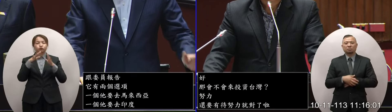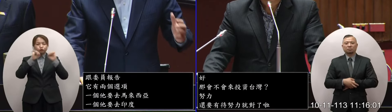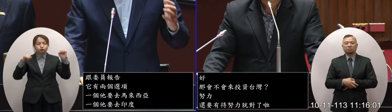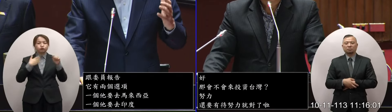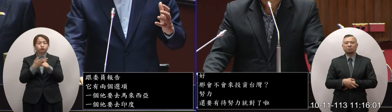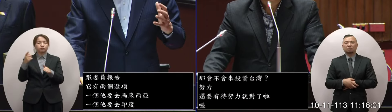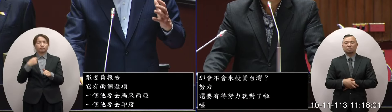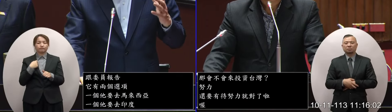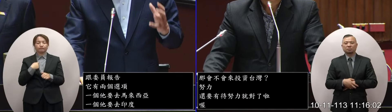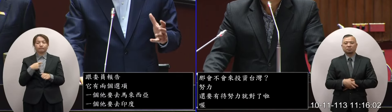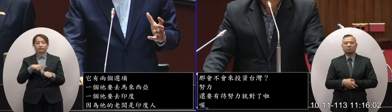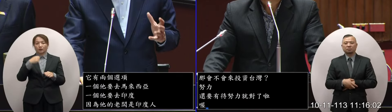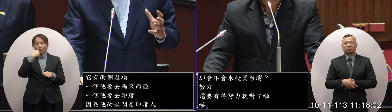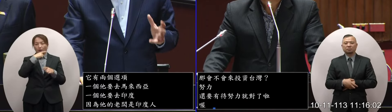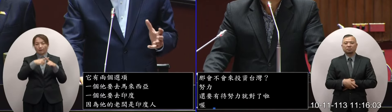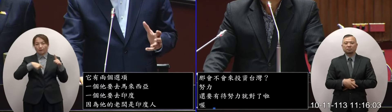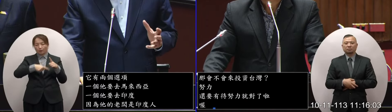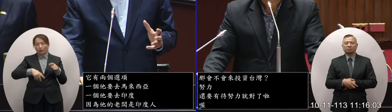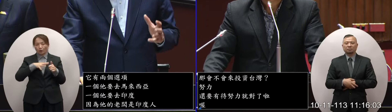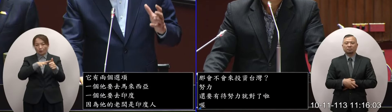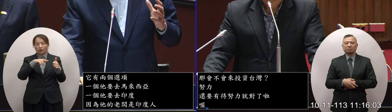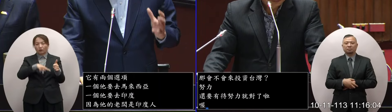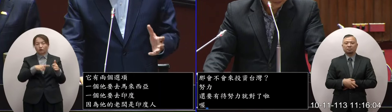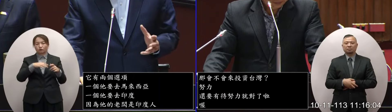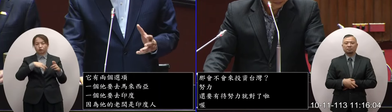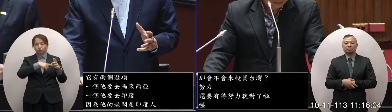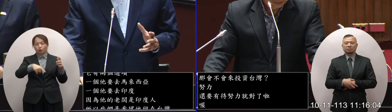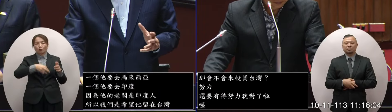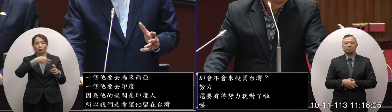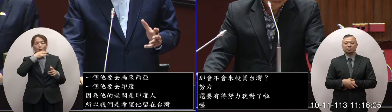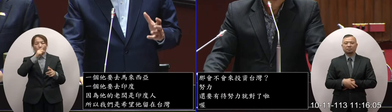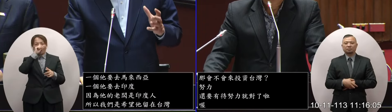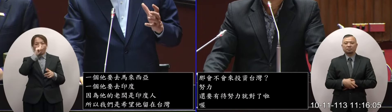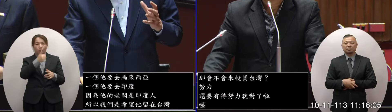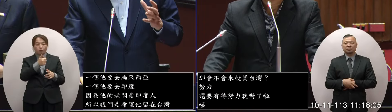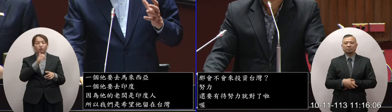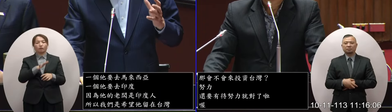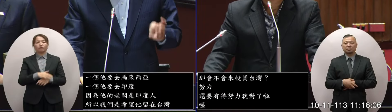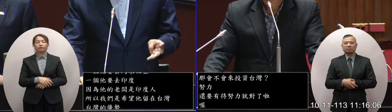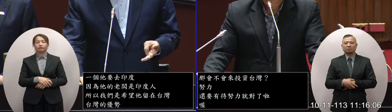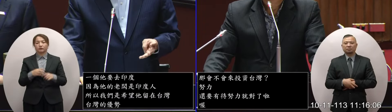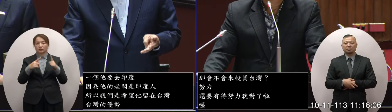因為台灣在半導體這個領域裡面 有充分的優勢 所以我們的人